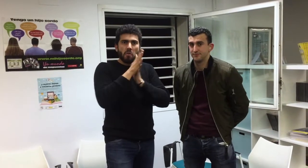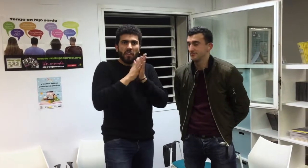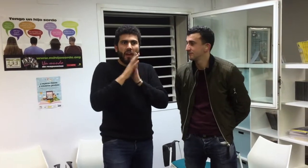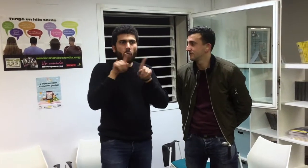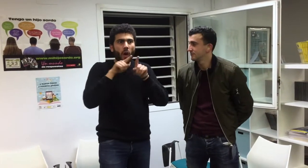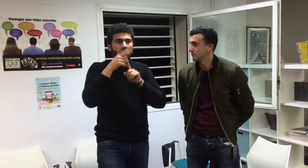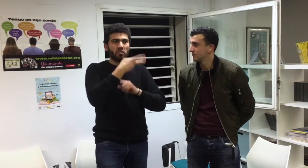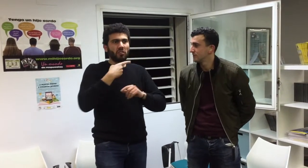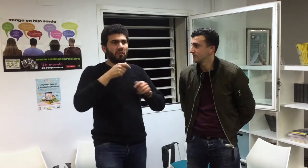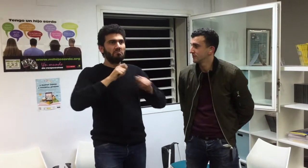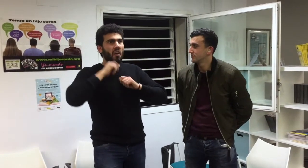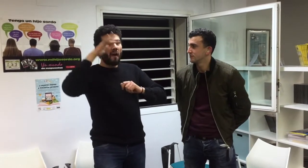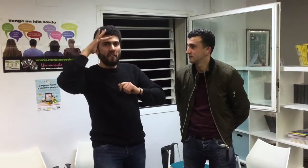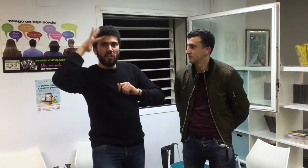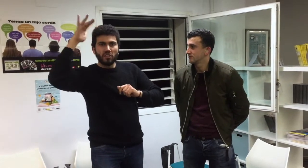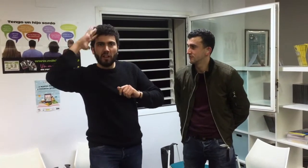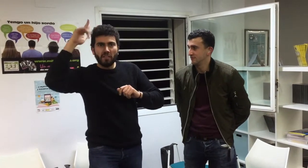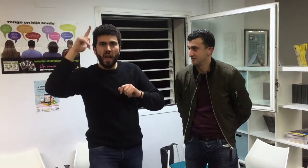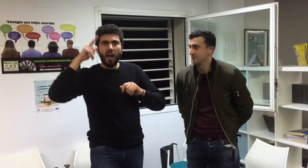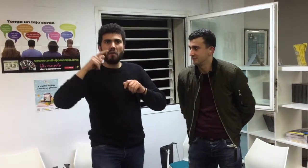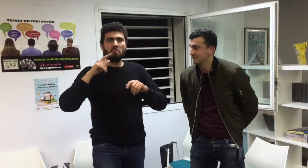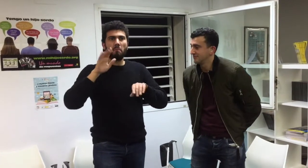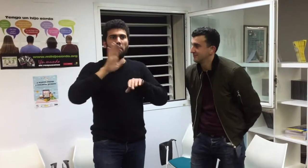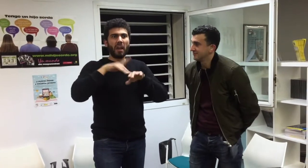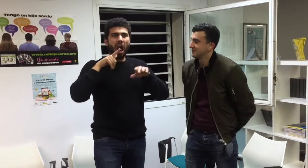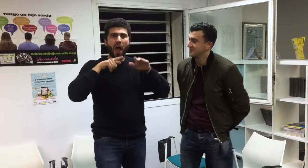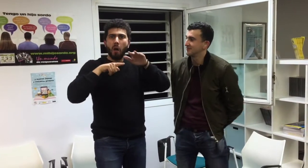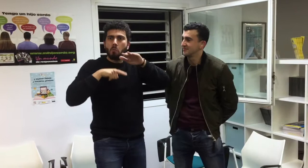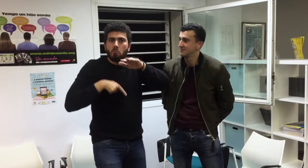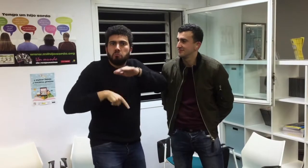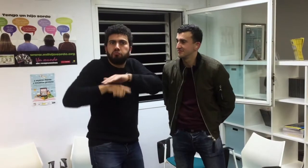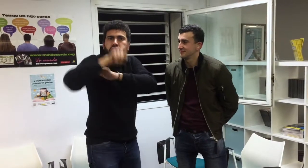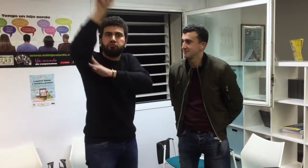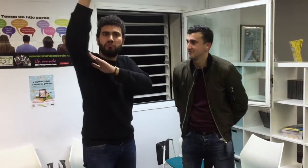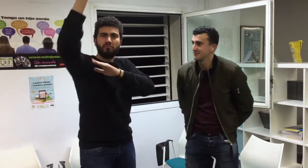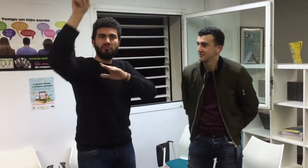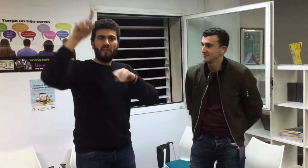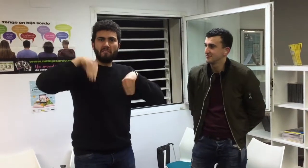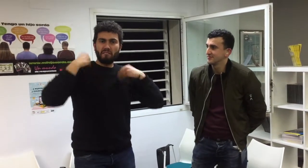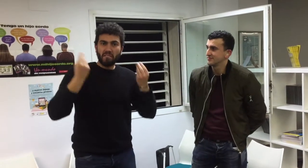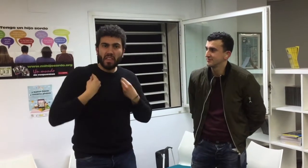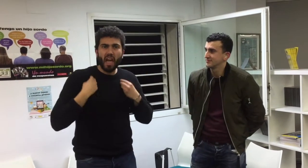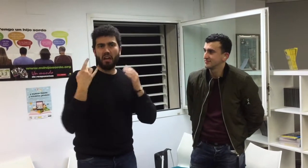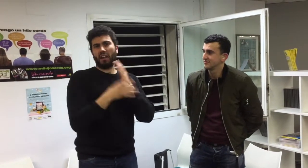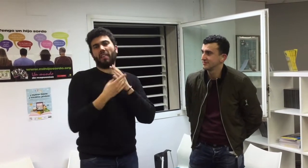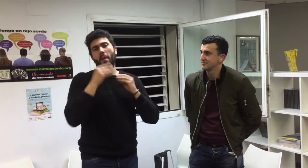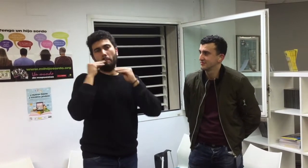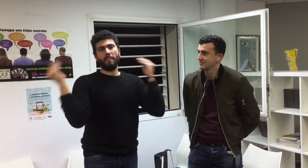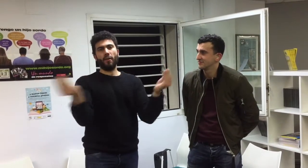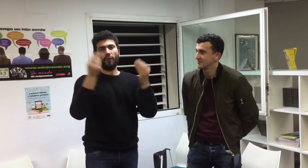Han contagiado motivación y filosofía de progresar para mejorar nuestra calidad de vida.